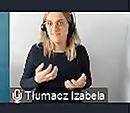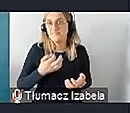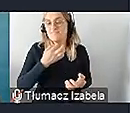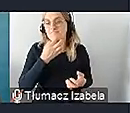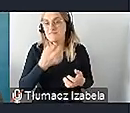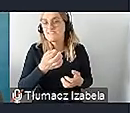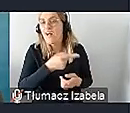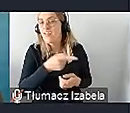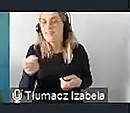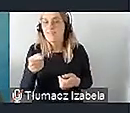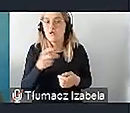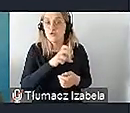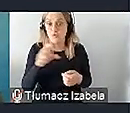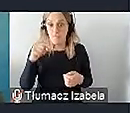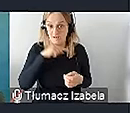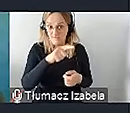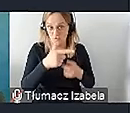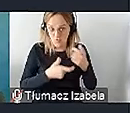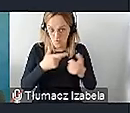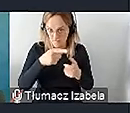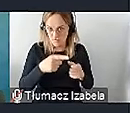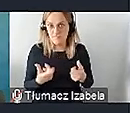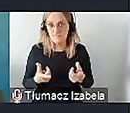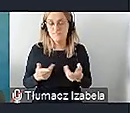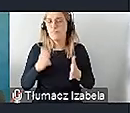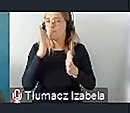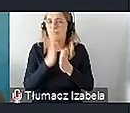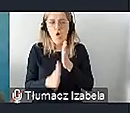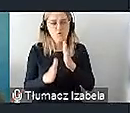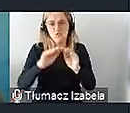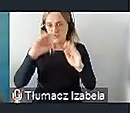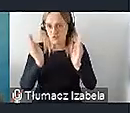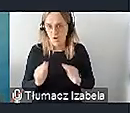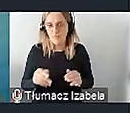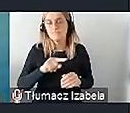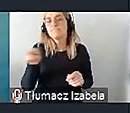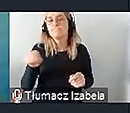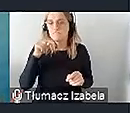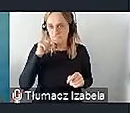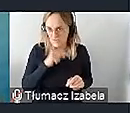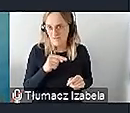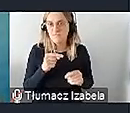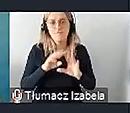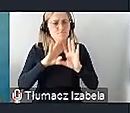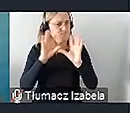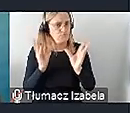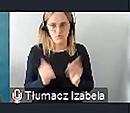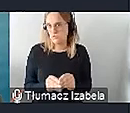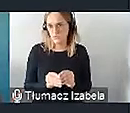że jeżeli potrafią państwo narysować te najprostsze kształty, to są państwo w stanie naprawdę narysować wszystko.